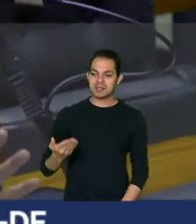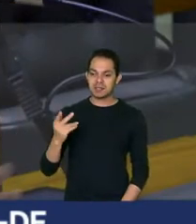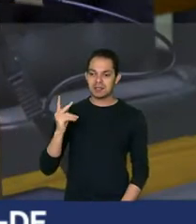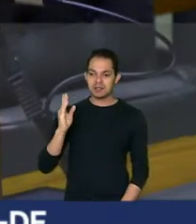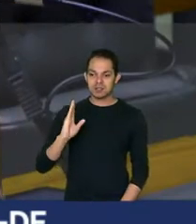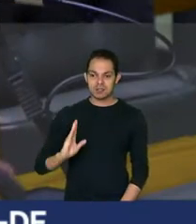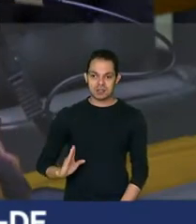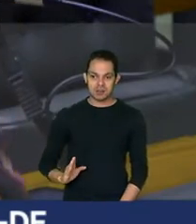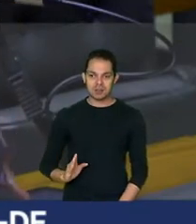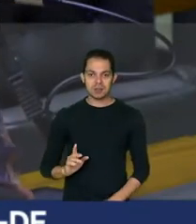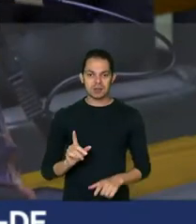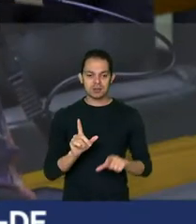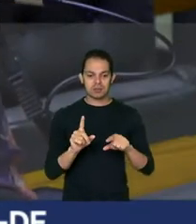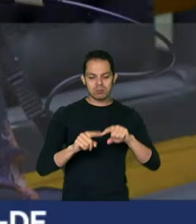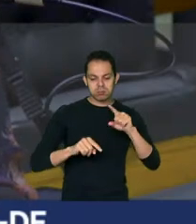DO PRESIDENTE DA REPÚBLICA, PARA AS PEÇAS DIGITAIS.